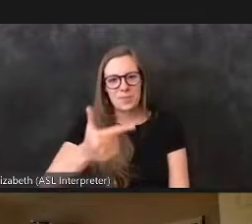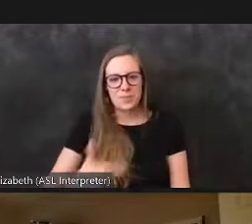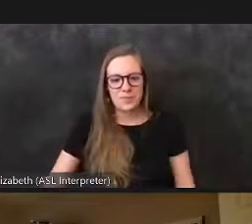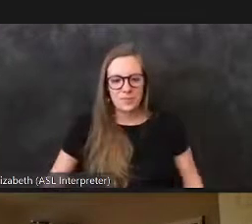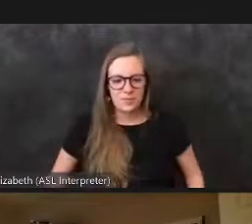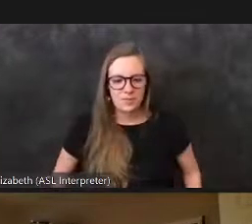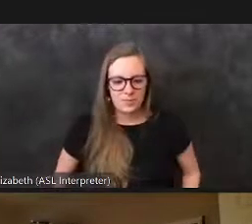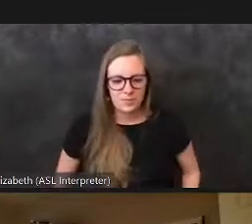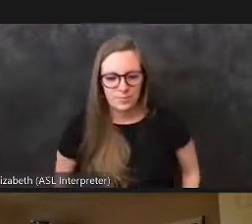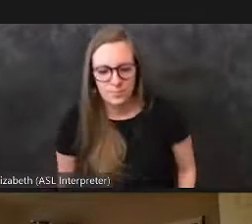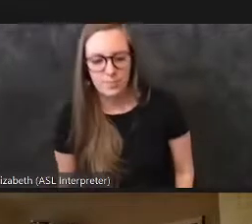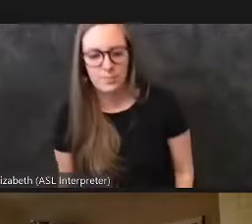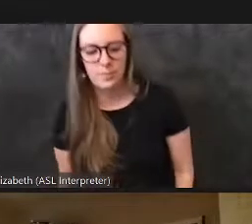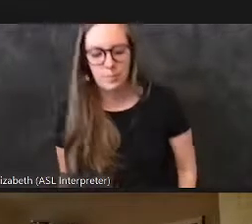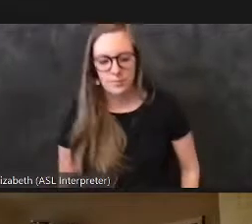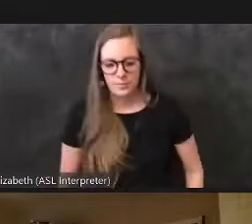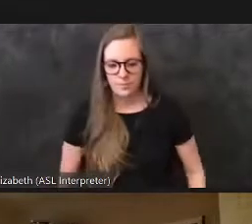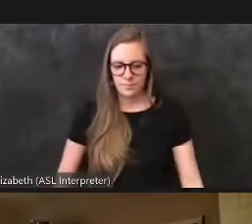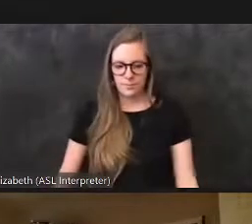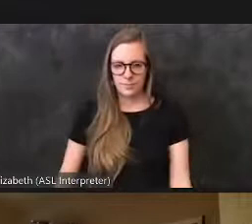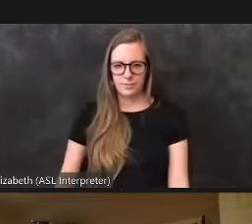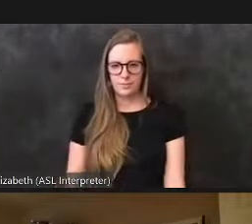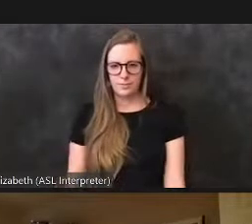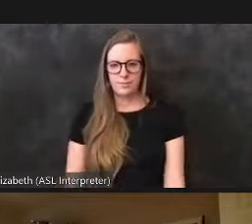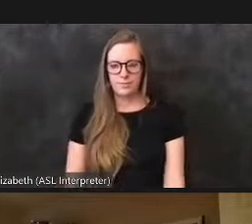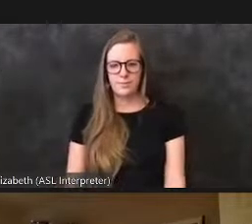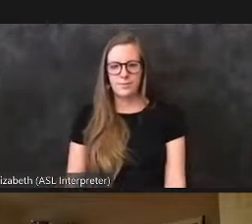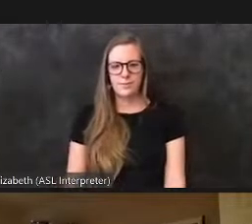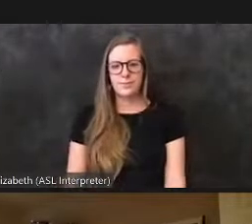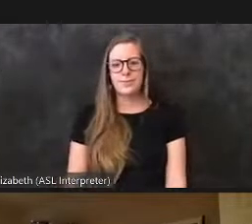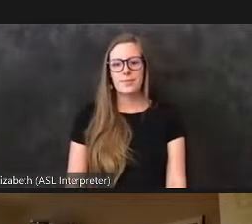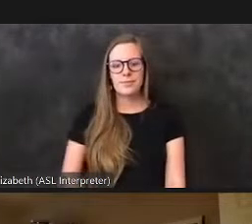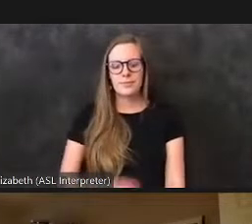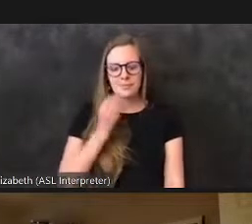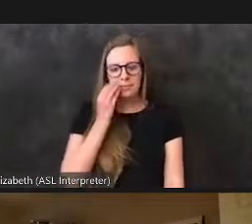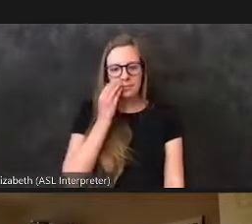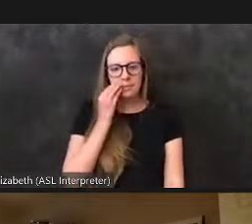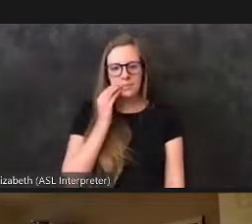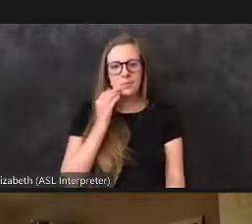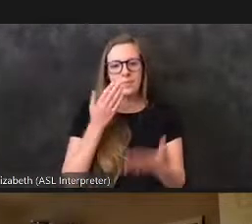Señora Presidente de entregó y está pendiente para poder contestar preguntas en un momento.